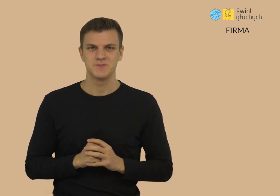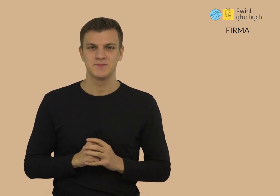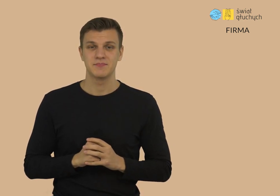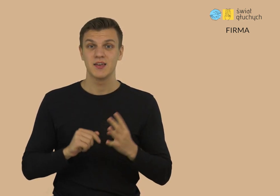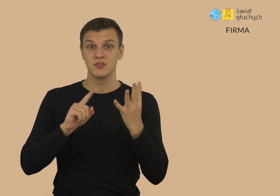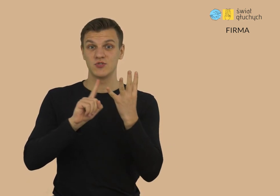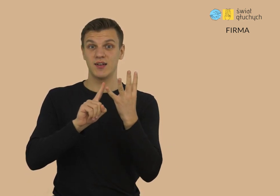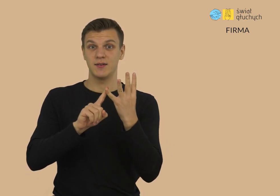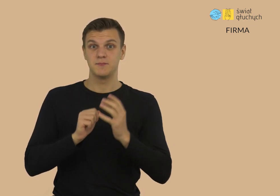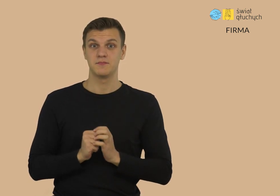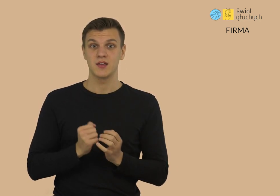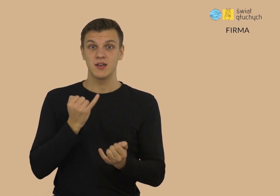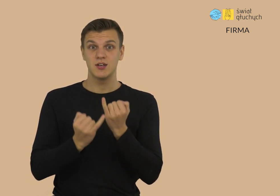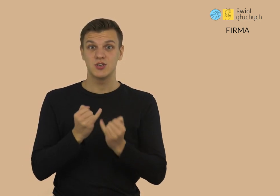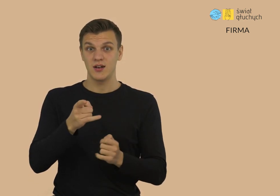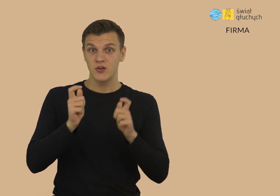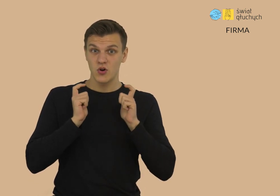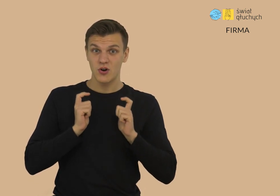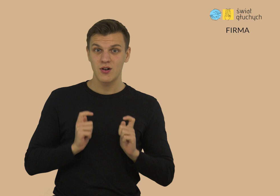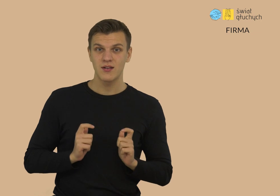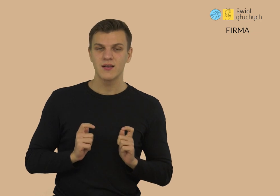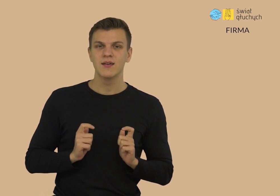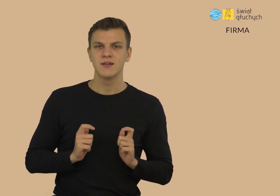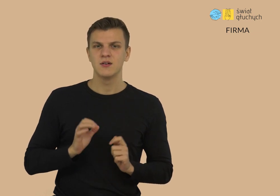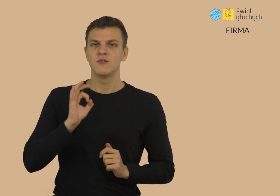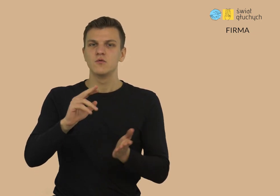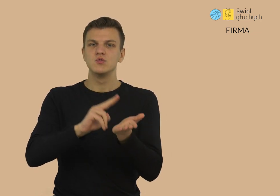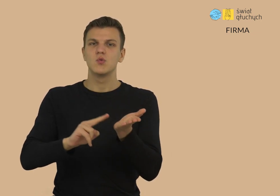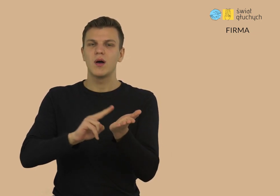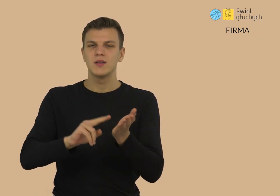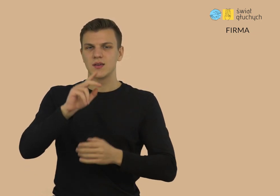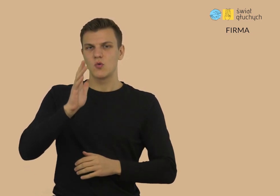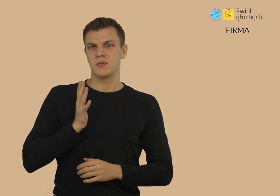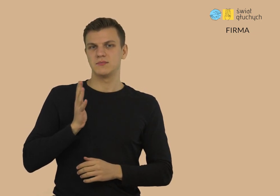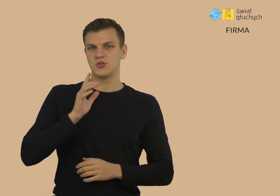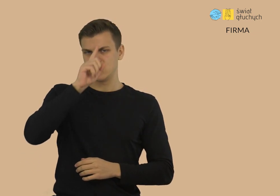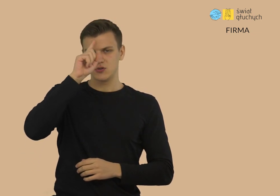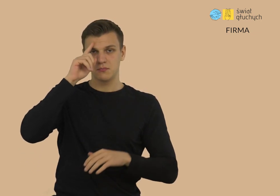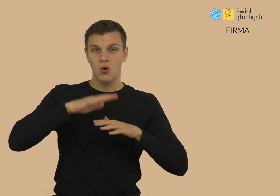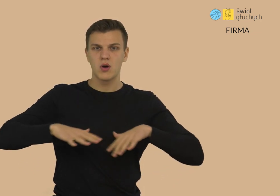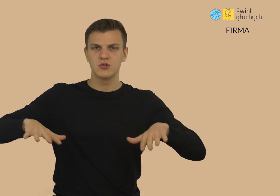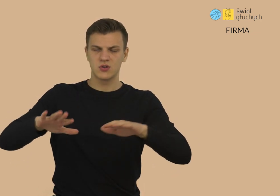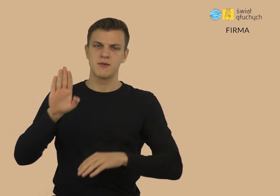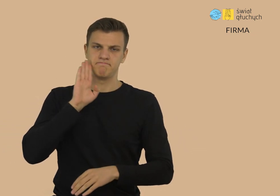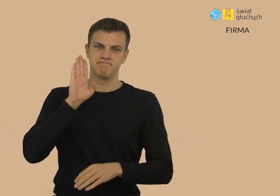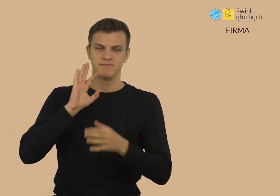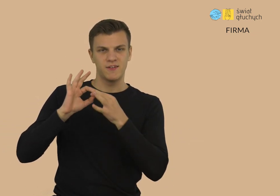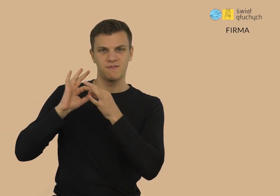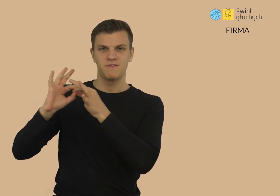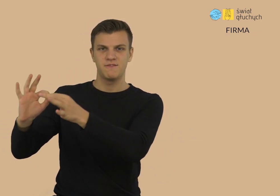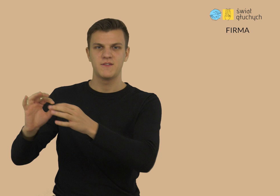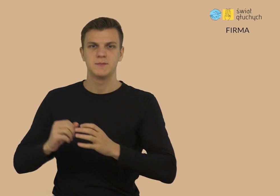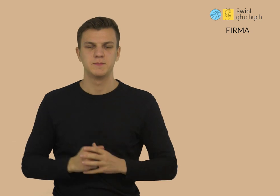Po czwarte – oświadczeniem o kontynuowaniu ubezpieczenia społecznego rolników.